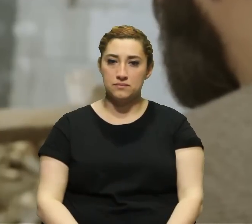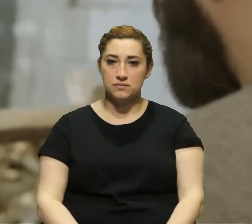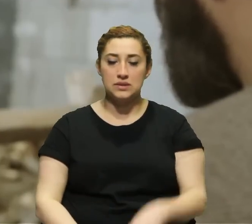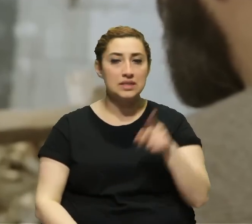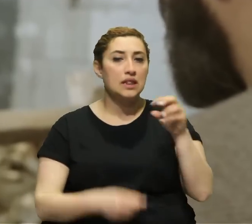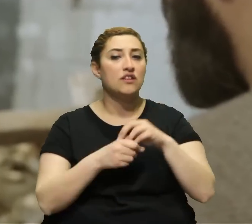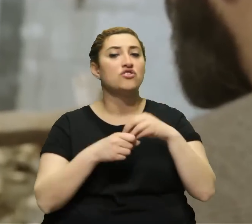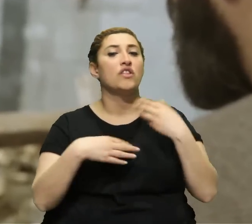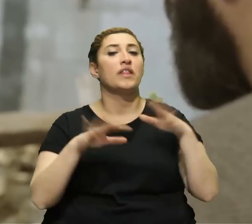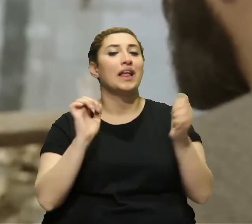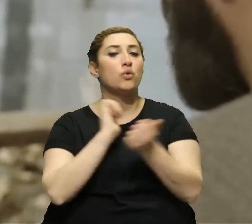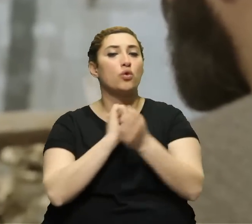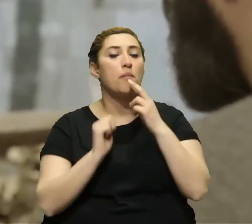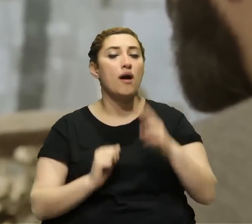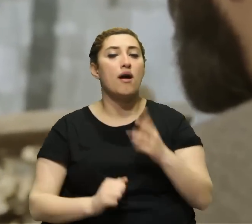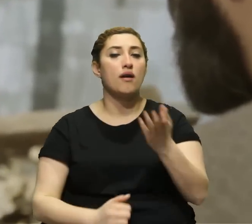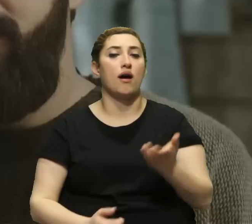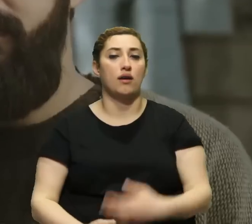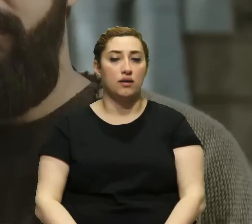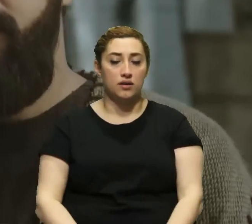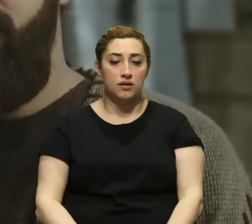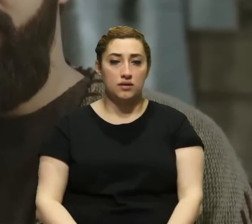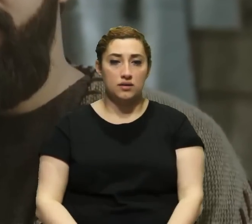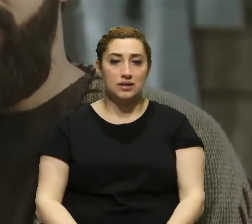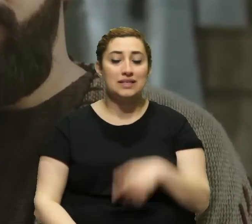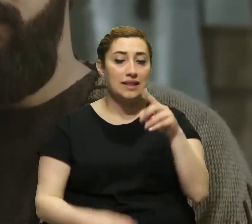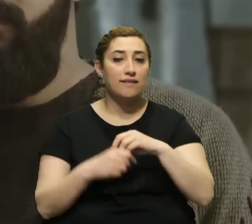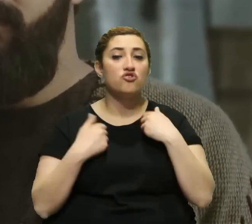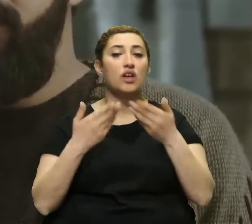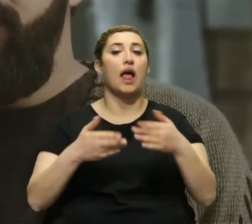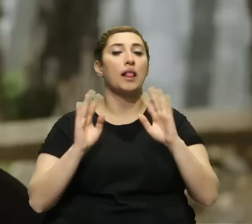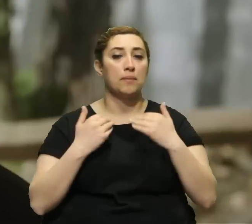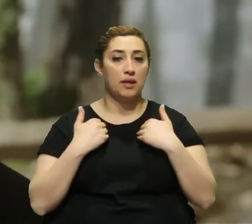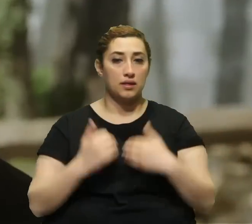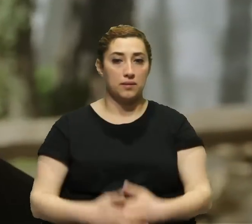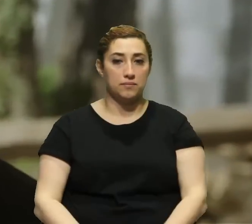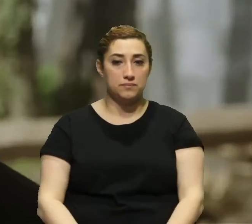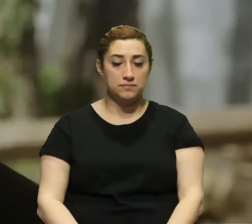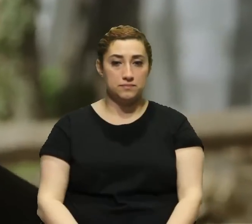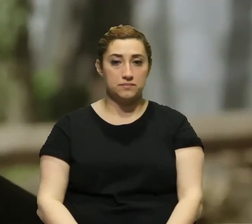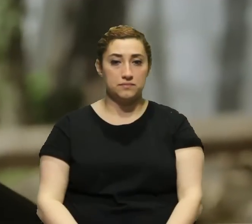Senin için değildir tutuklama kararı Yunus Efendi... ...sana gelmemişiz.